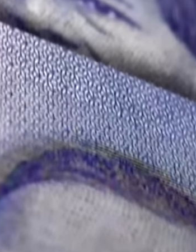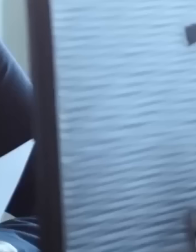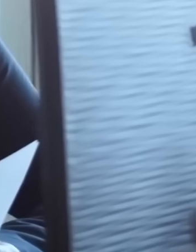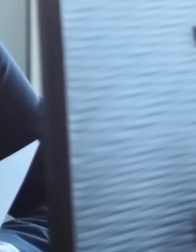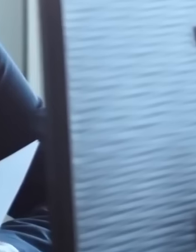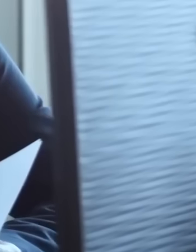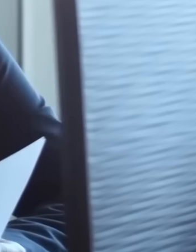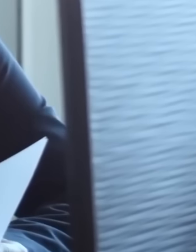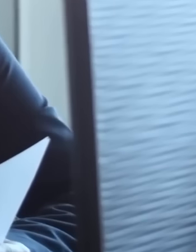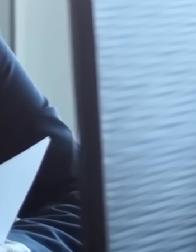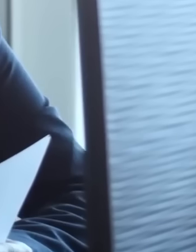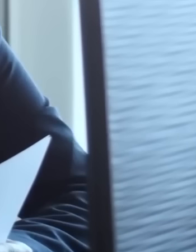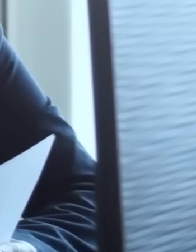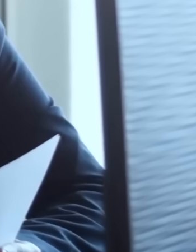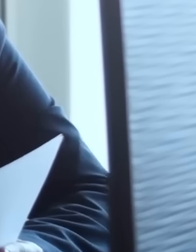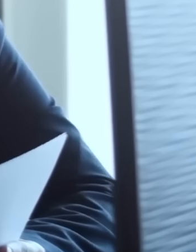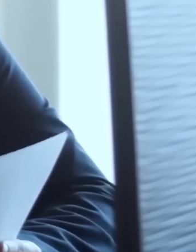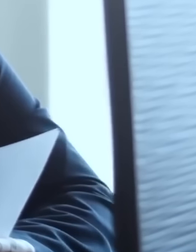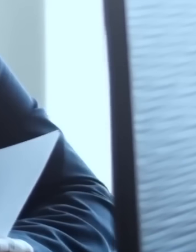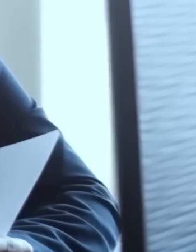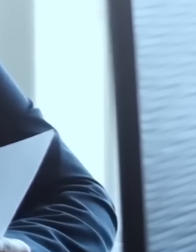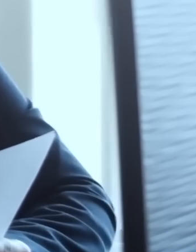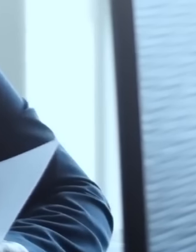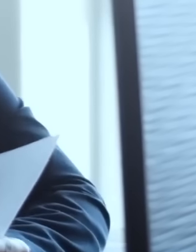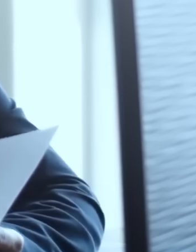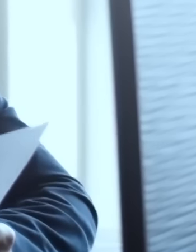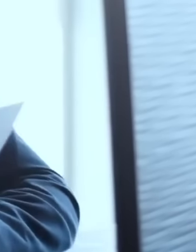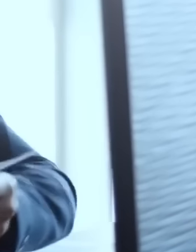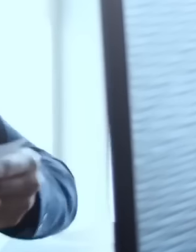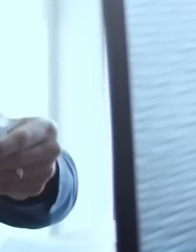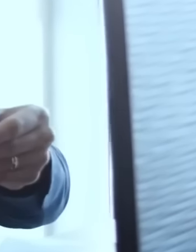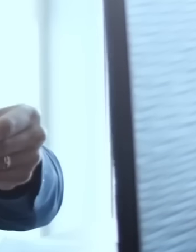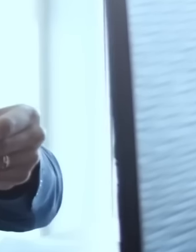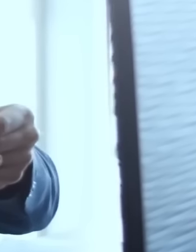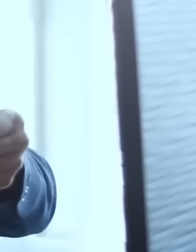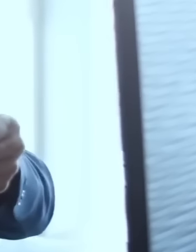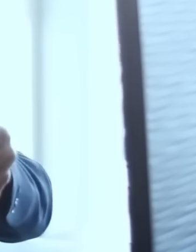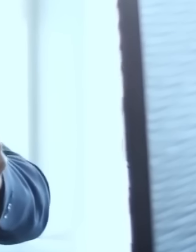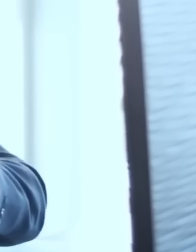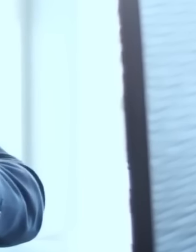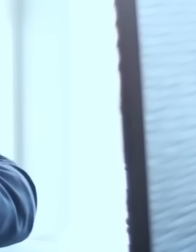quien podrá solicitar un descuento de hasta 39% conforme a la ley y a las sentencias de